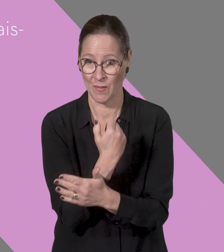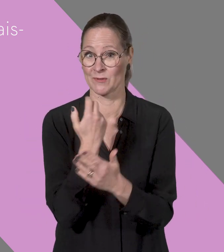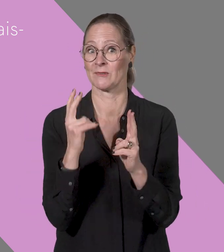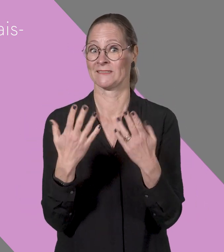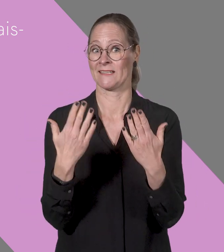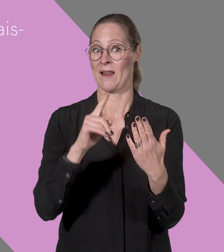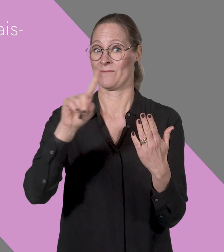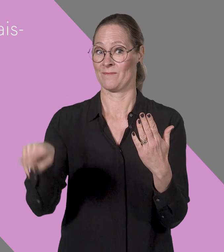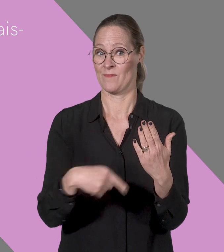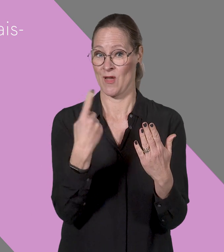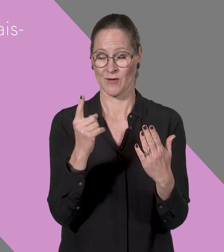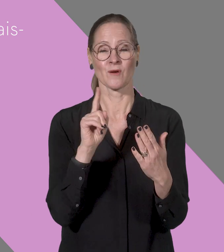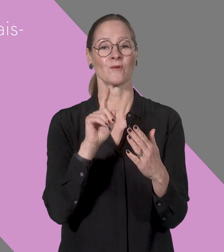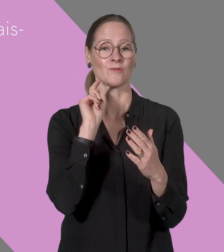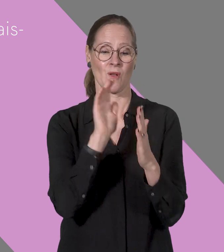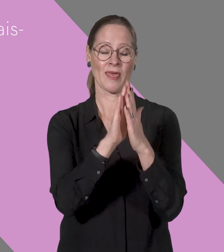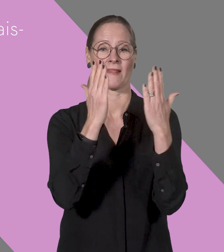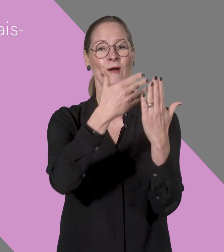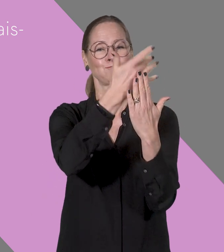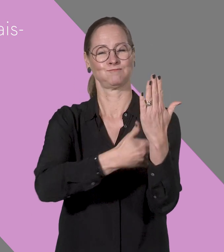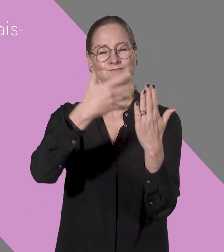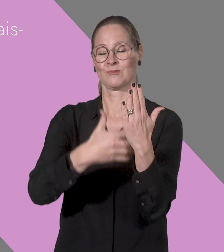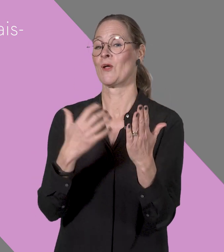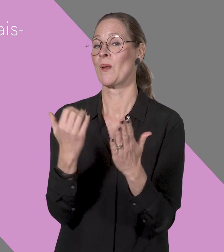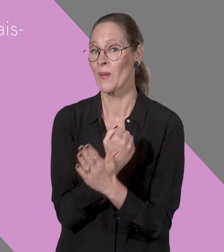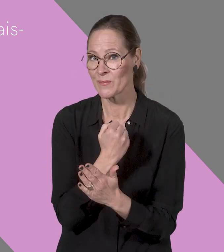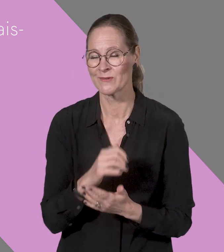löytyvät tänäkin vuonna joululehdestä.